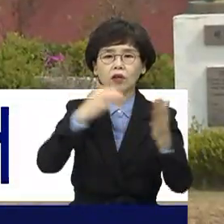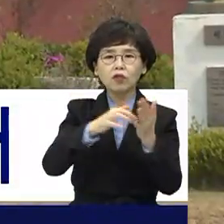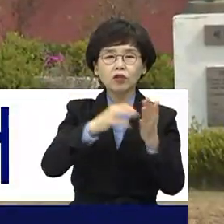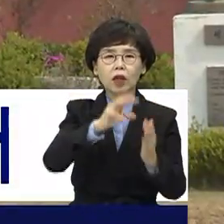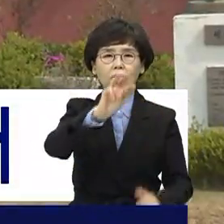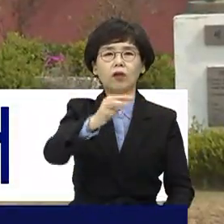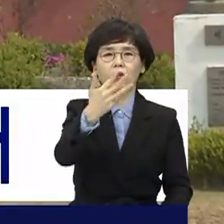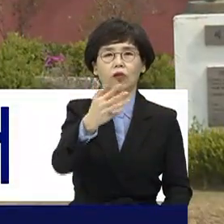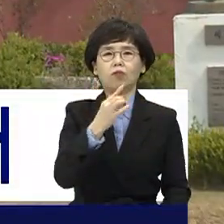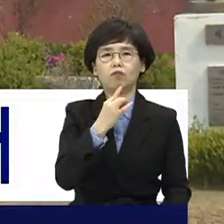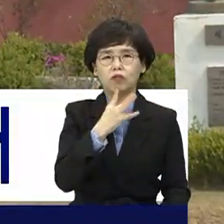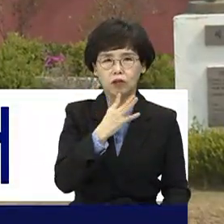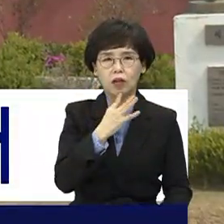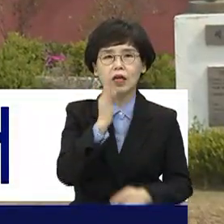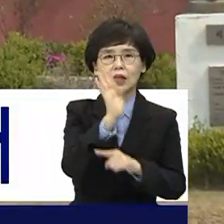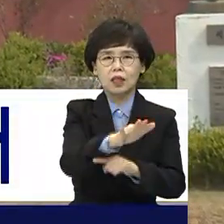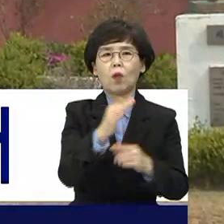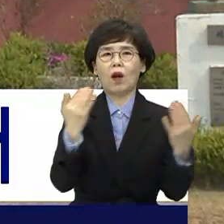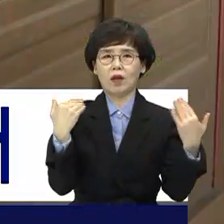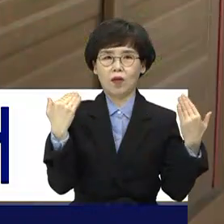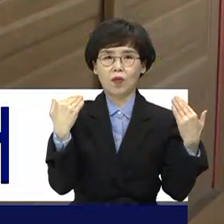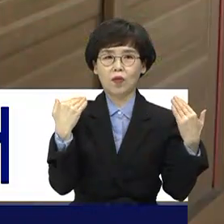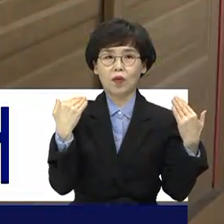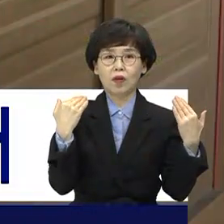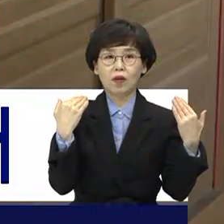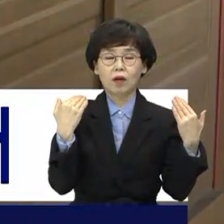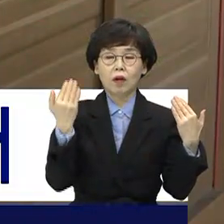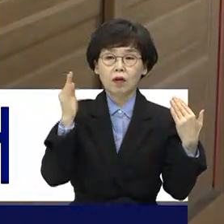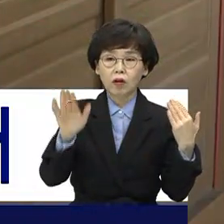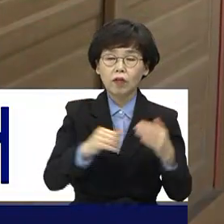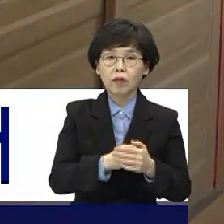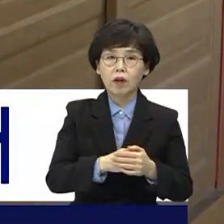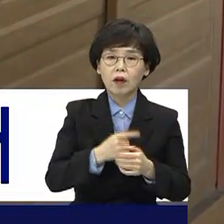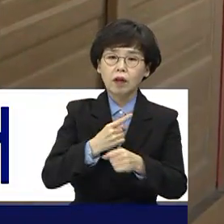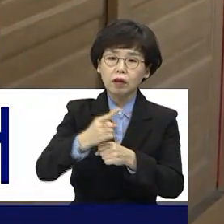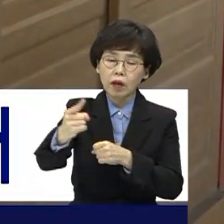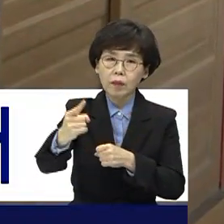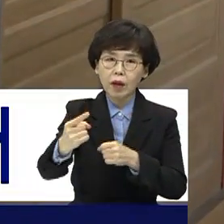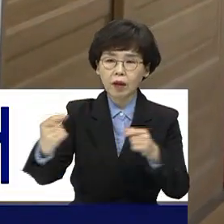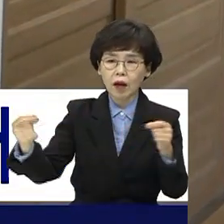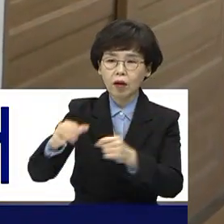농촌학교였습니다. 하지만 이듬해 인근의 전주문학초,